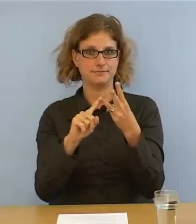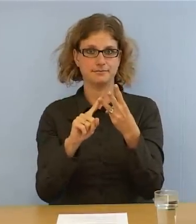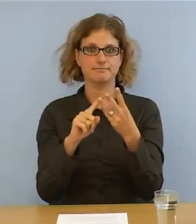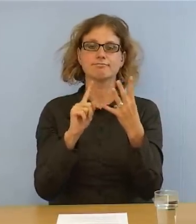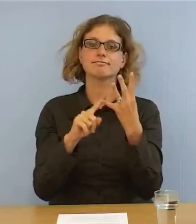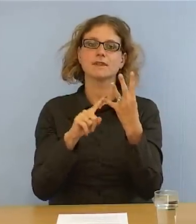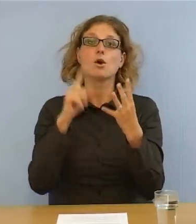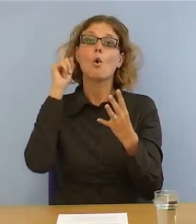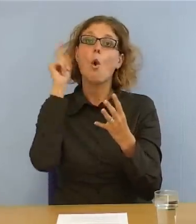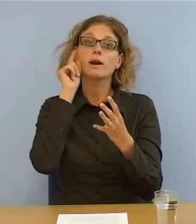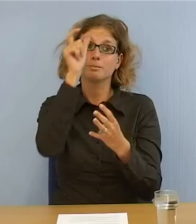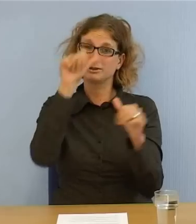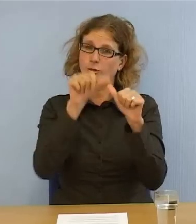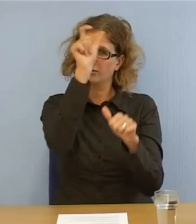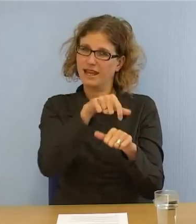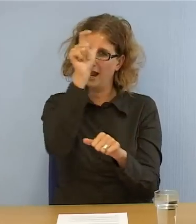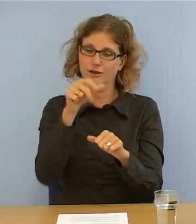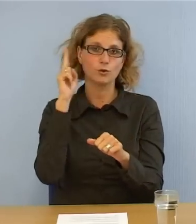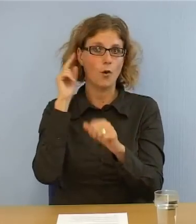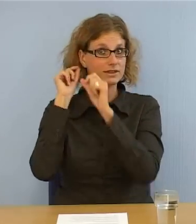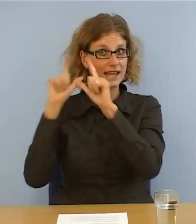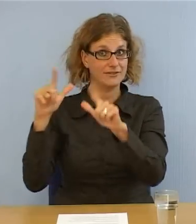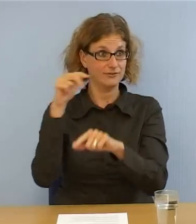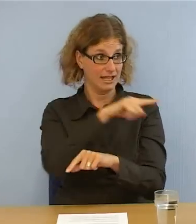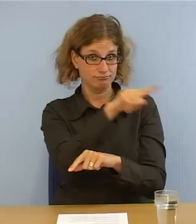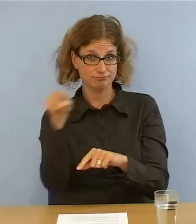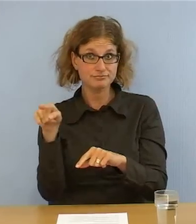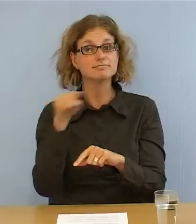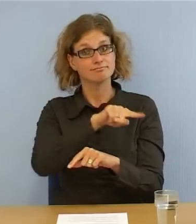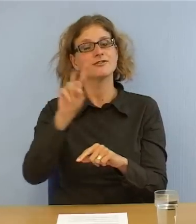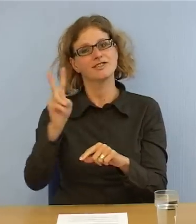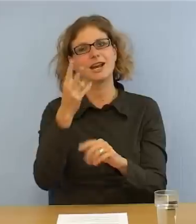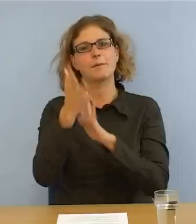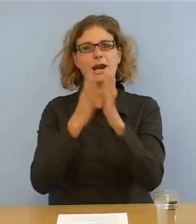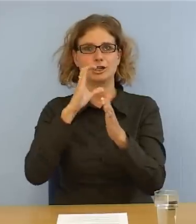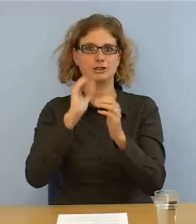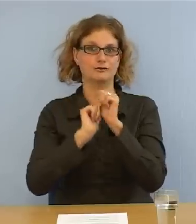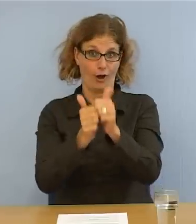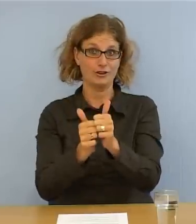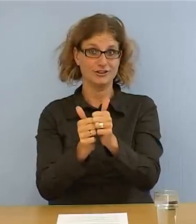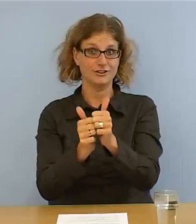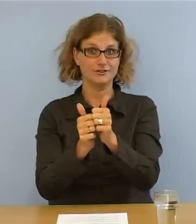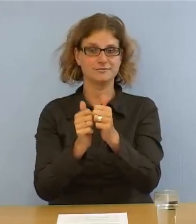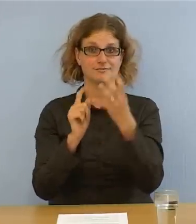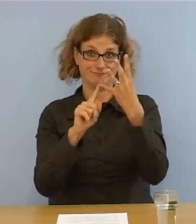4. Horend personeel DovenTV volgt weer gebarencursus